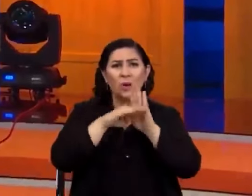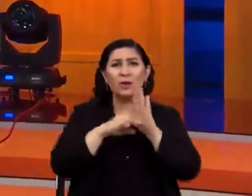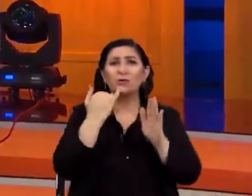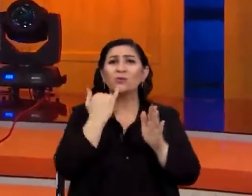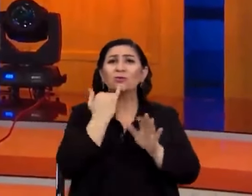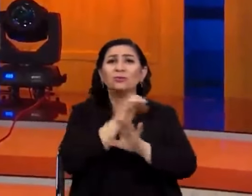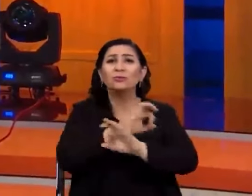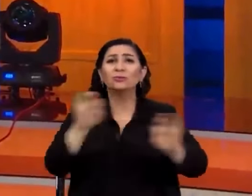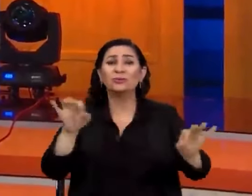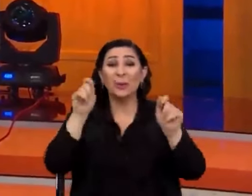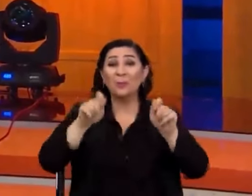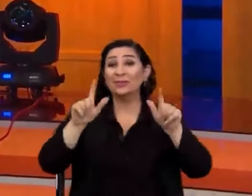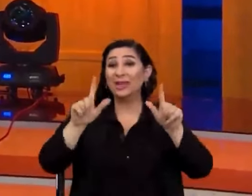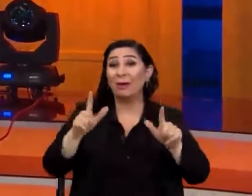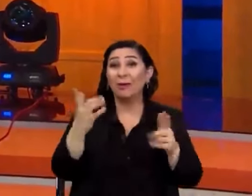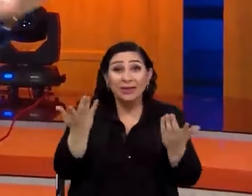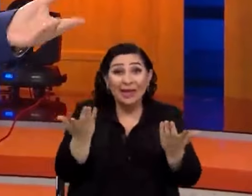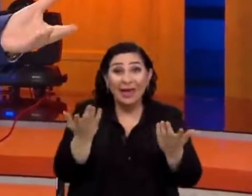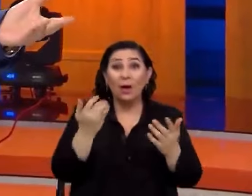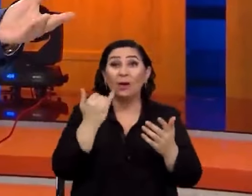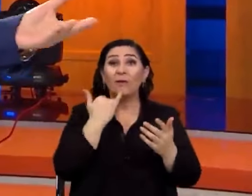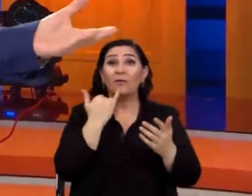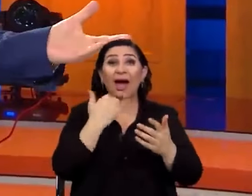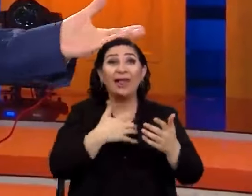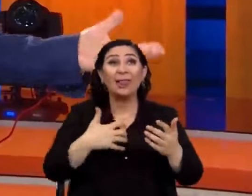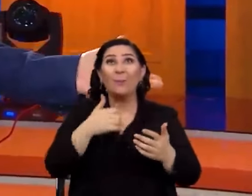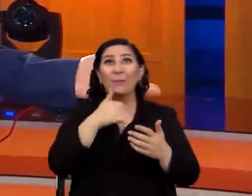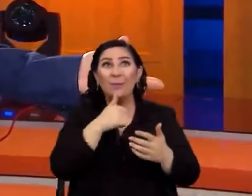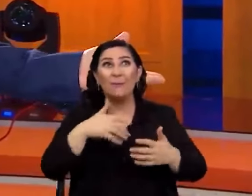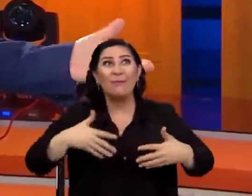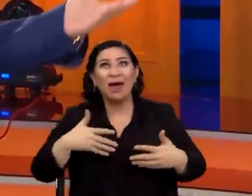gerekiyor çünkü baktık ki konukların da anne babaları merak ediyorlar